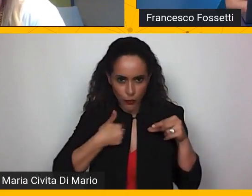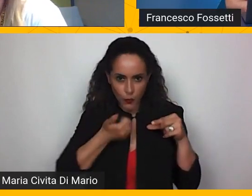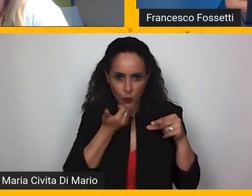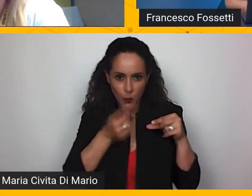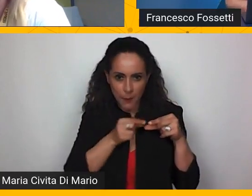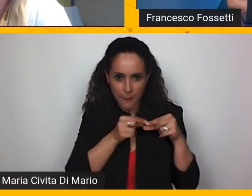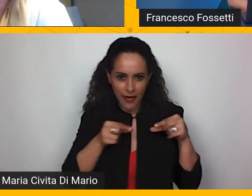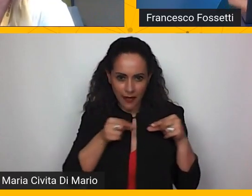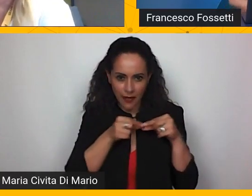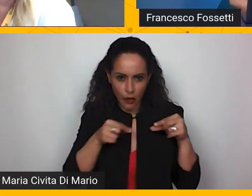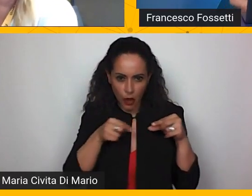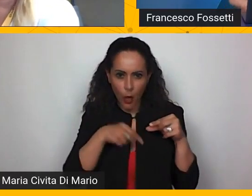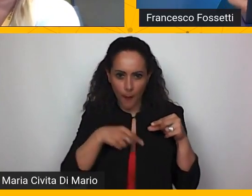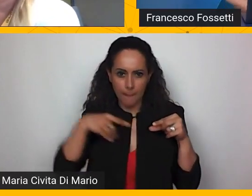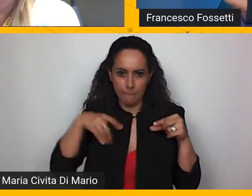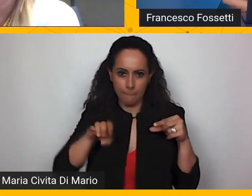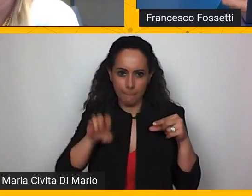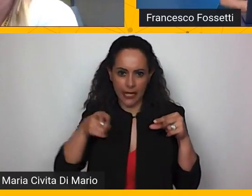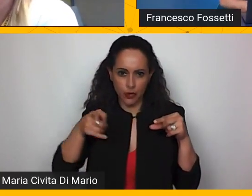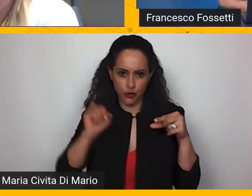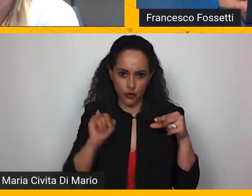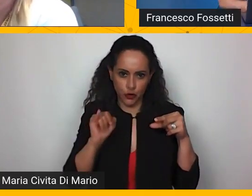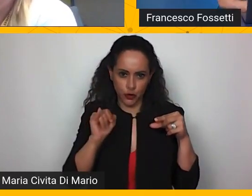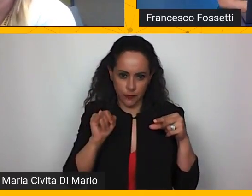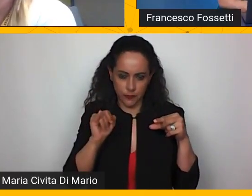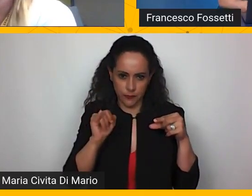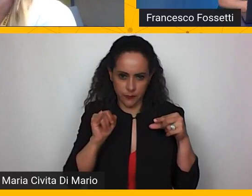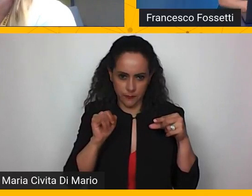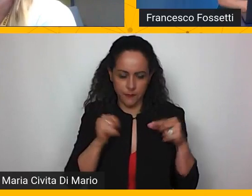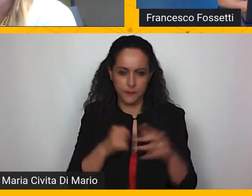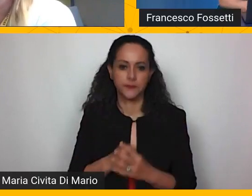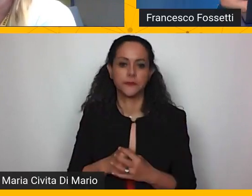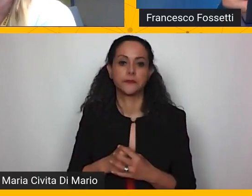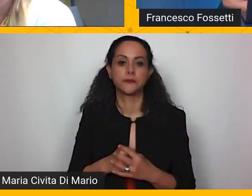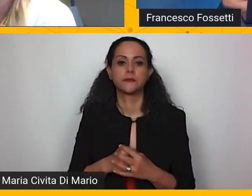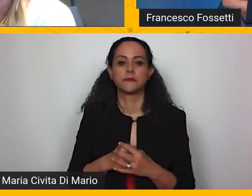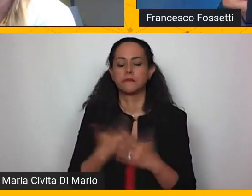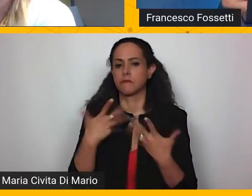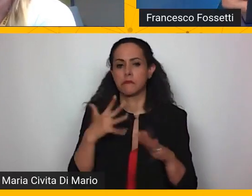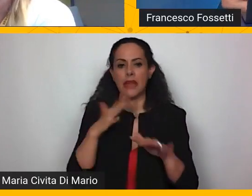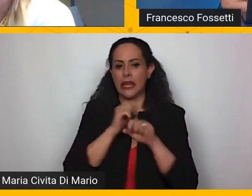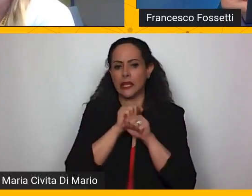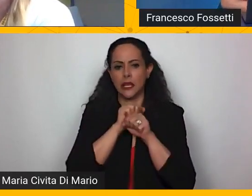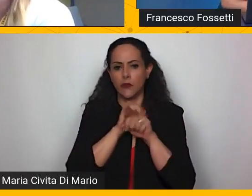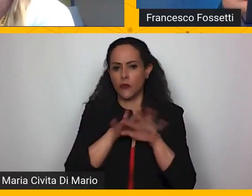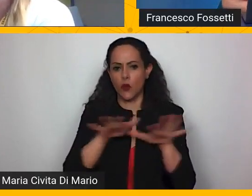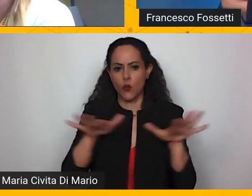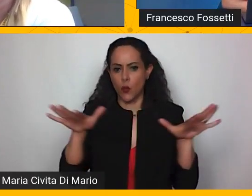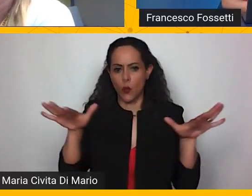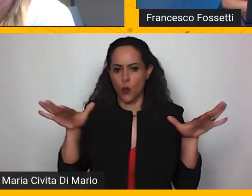ormai è molto difficile eh cioè